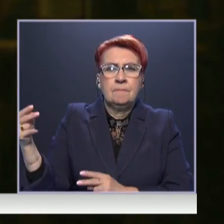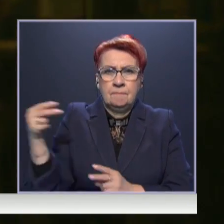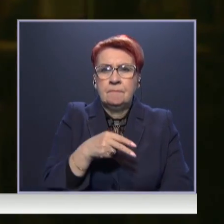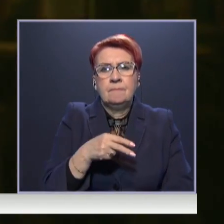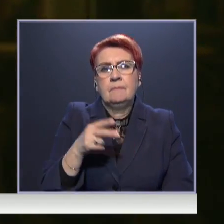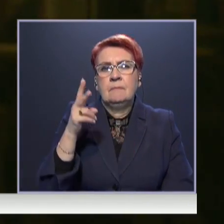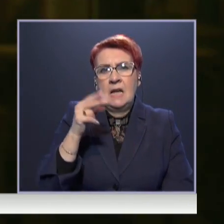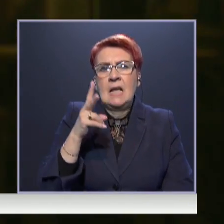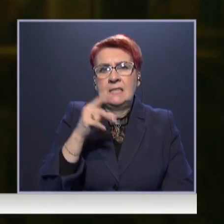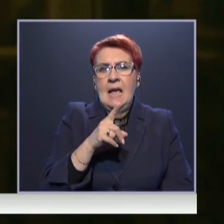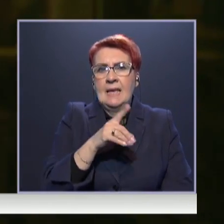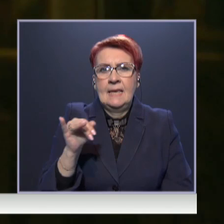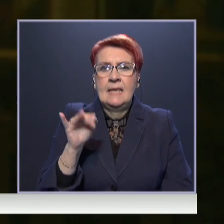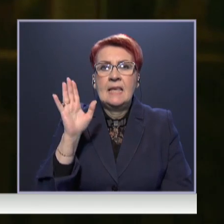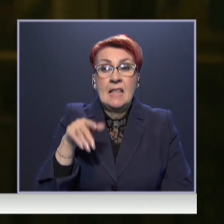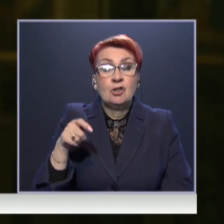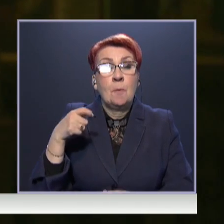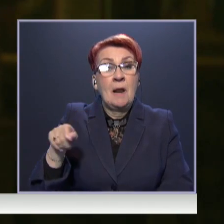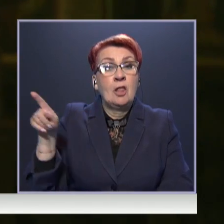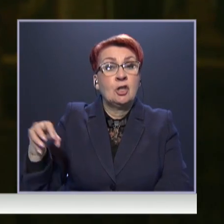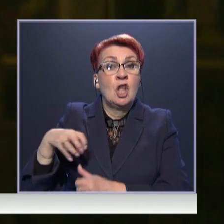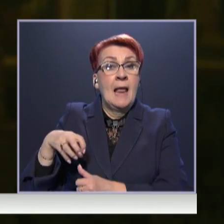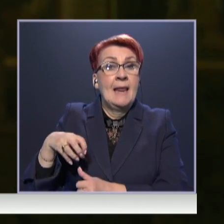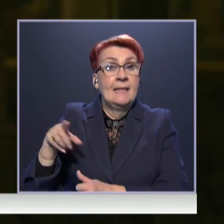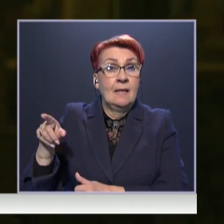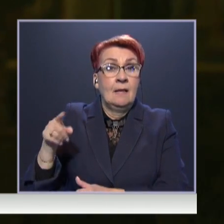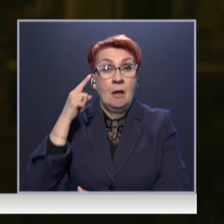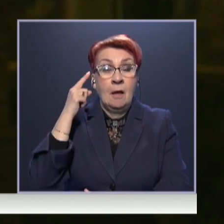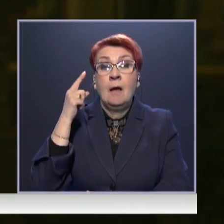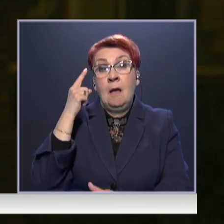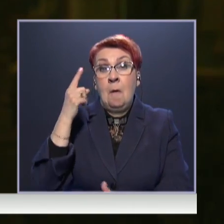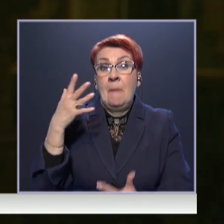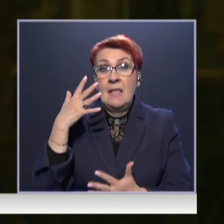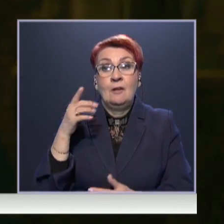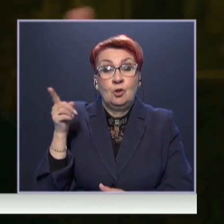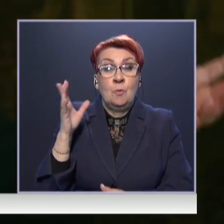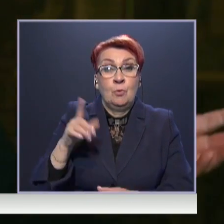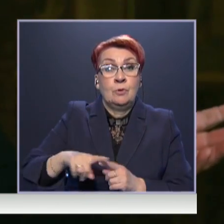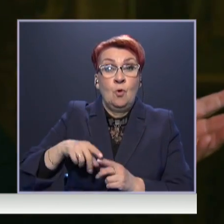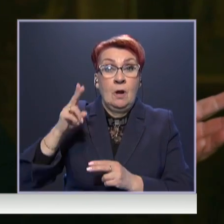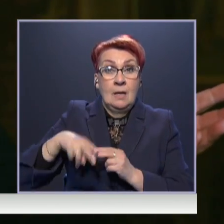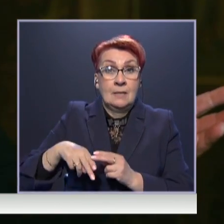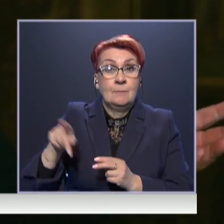и даже продажная Элита поняв что им наступает неминуемый конец потому что у оккупантов есть своя